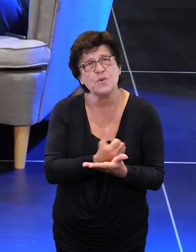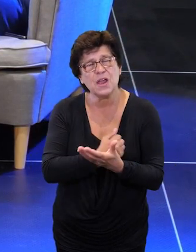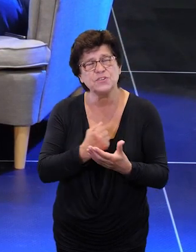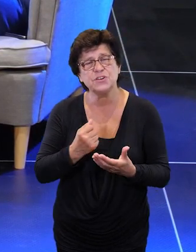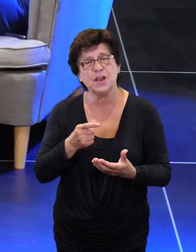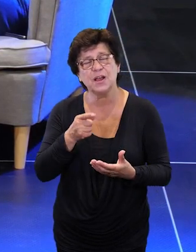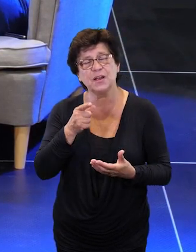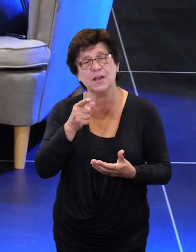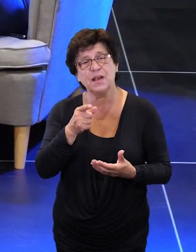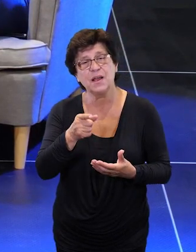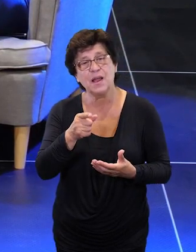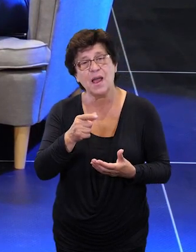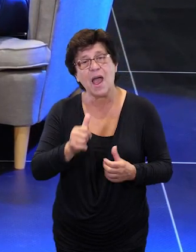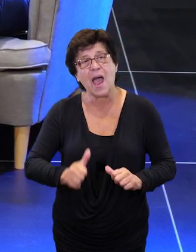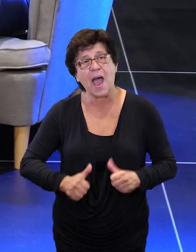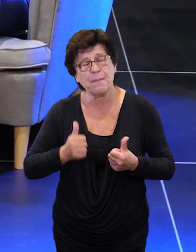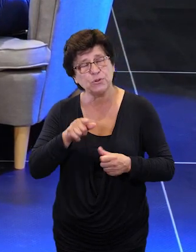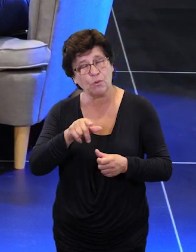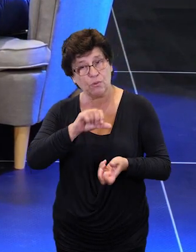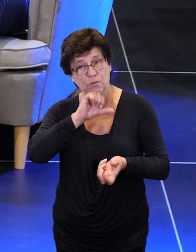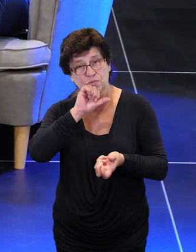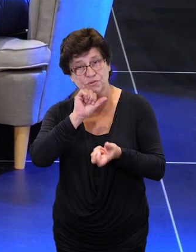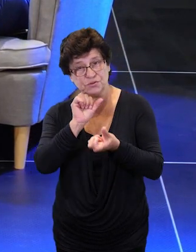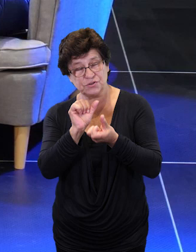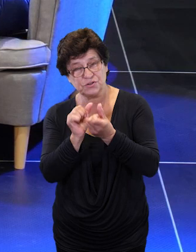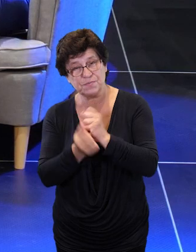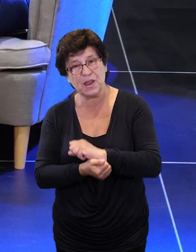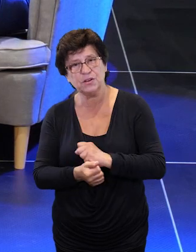żeby to zmienić? Co mam na myśli?